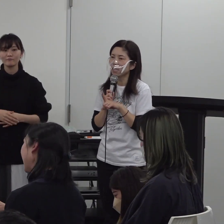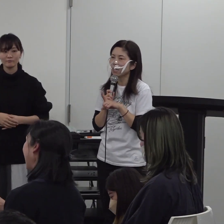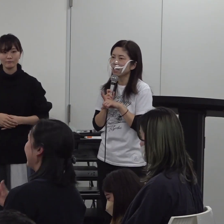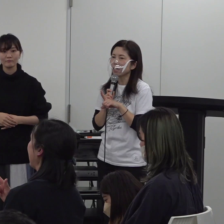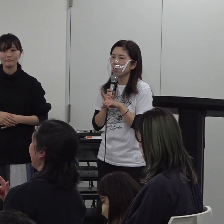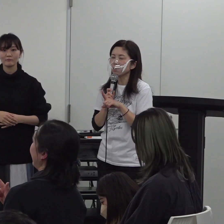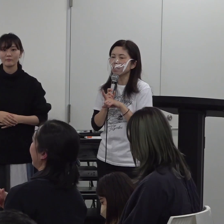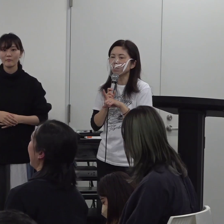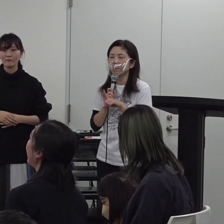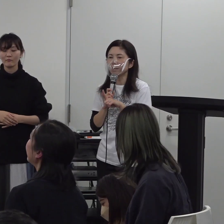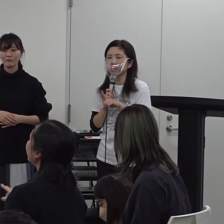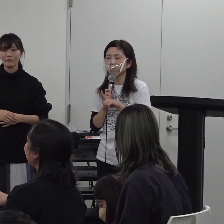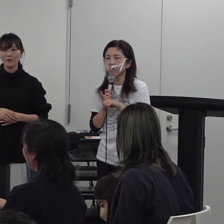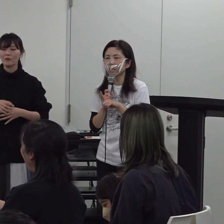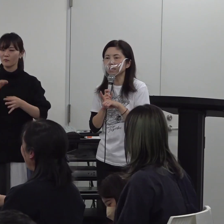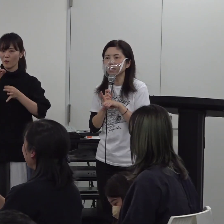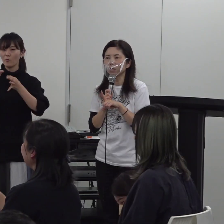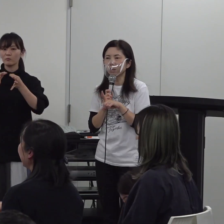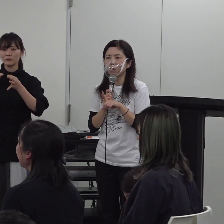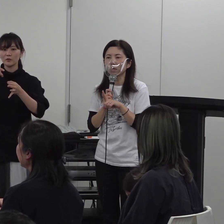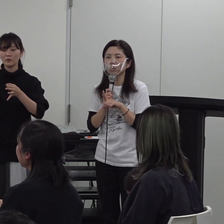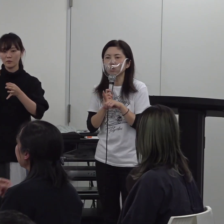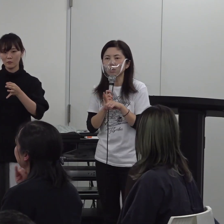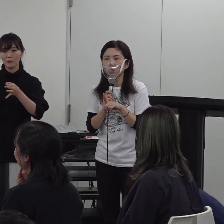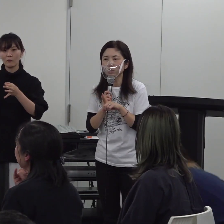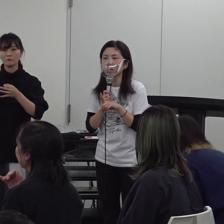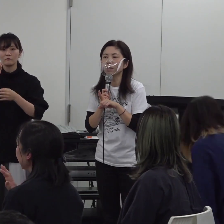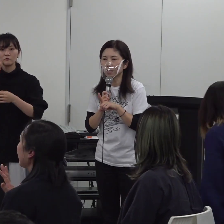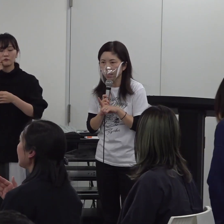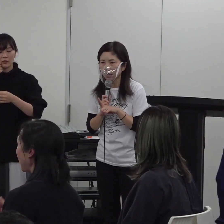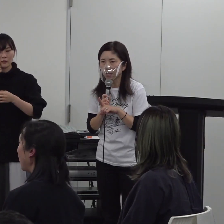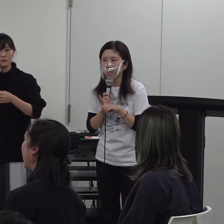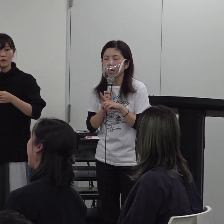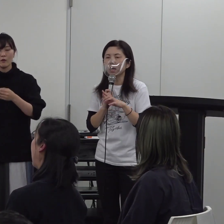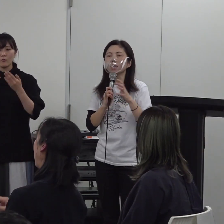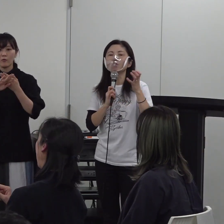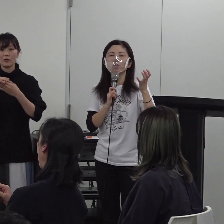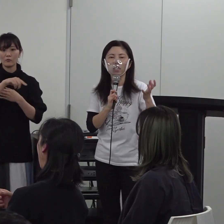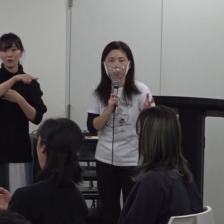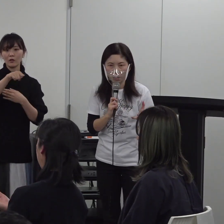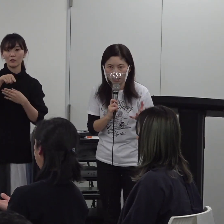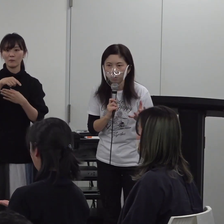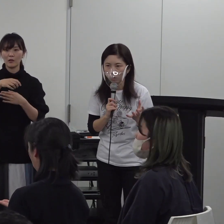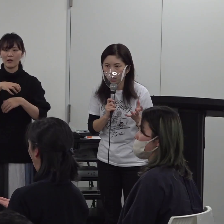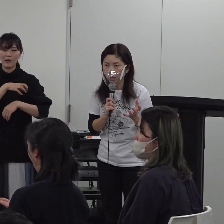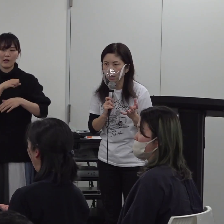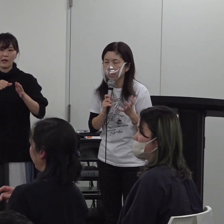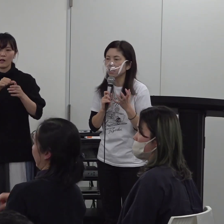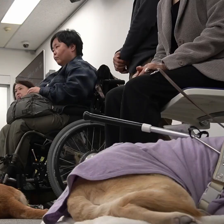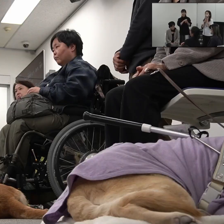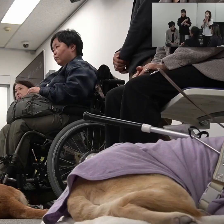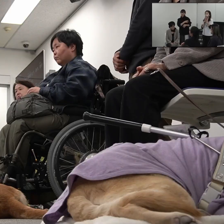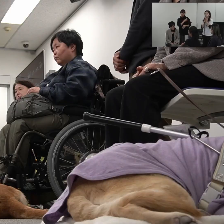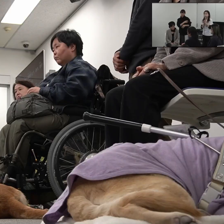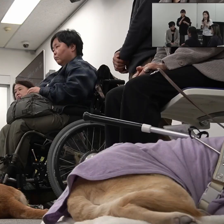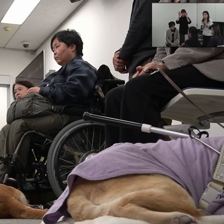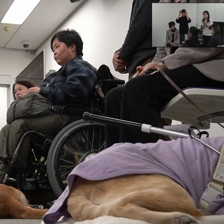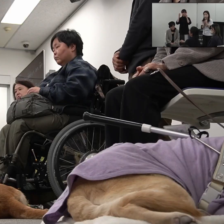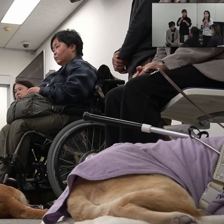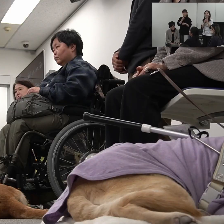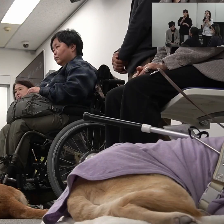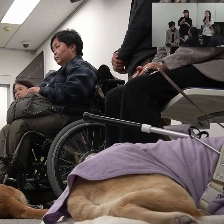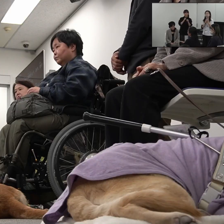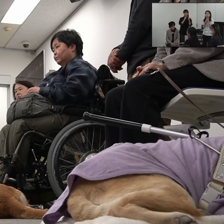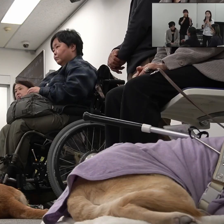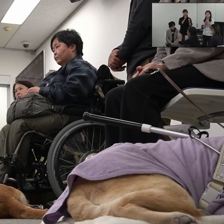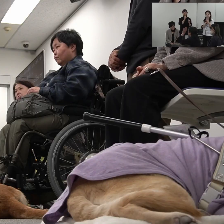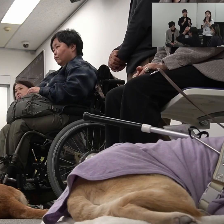ただお店の場合難しいのは他のお客様でアレルギーの方とか犬が嫌いな方もいらっしゃると思うので